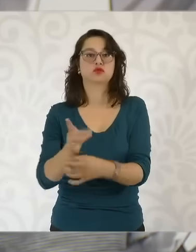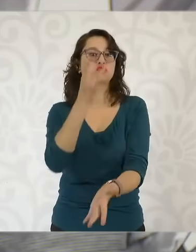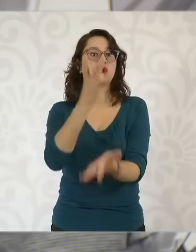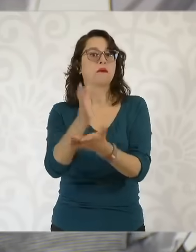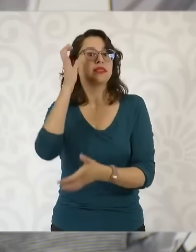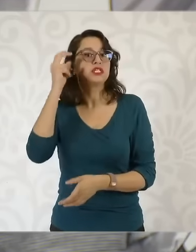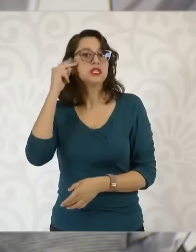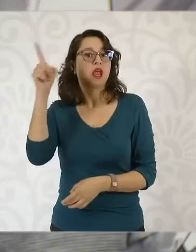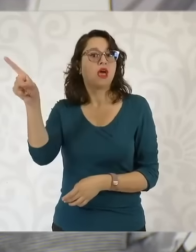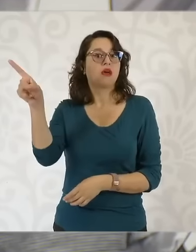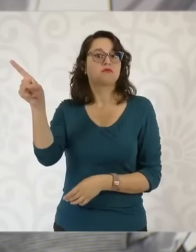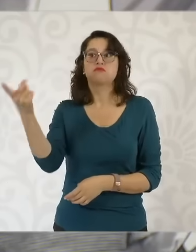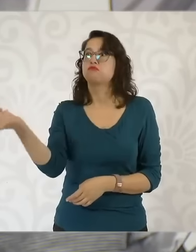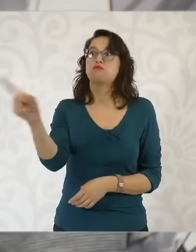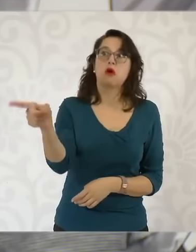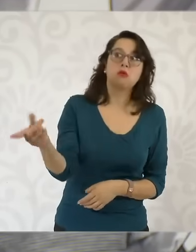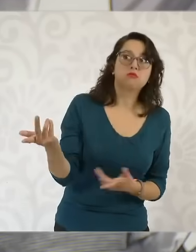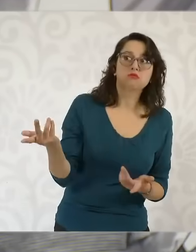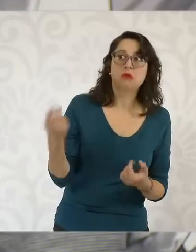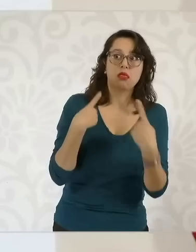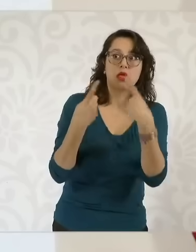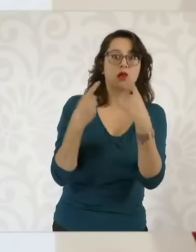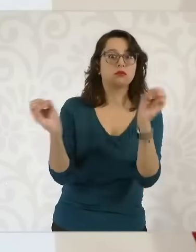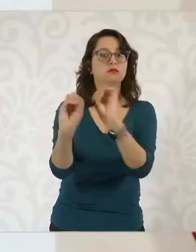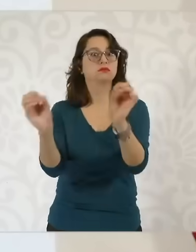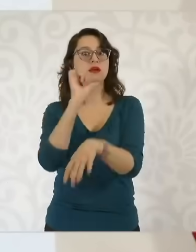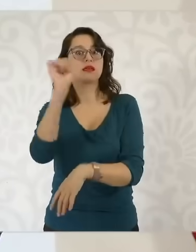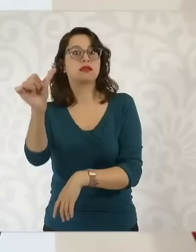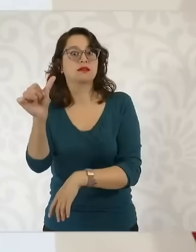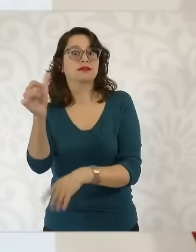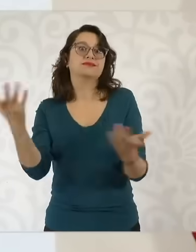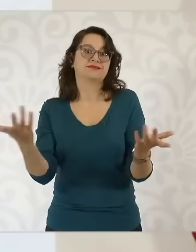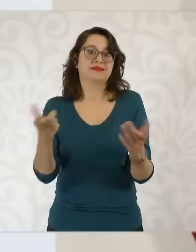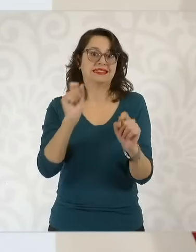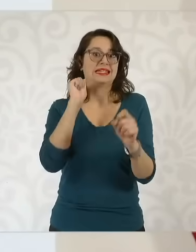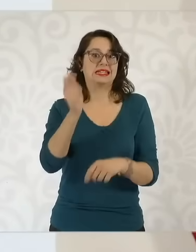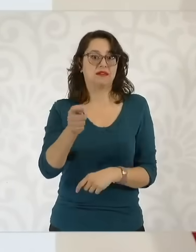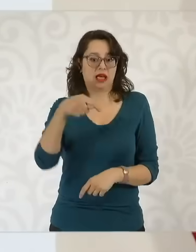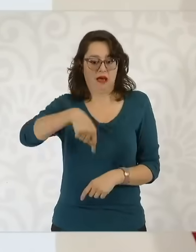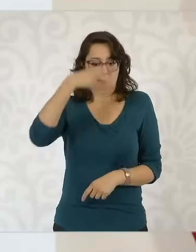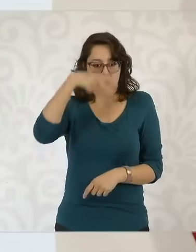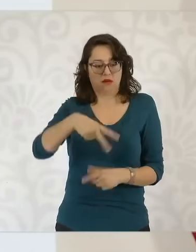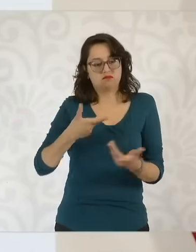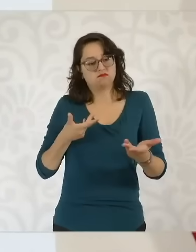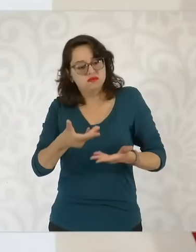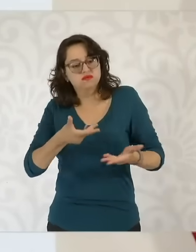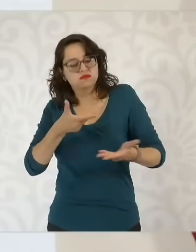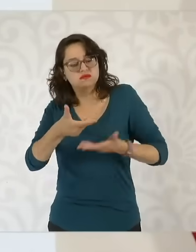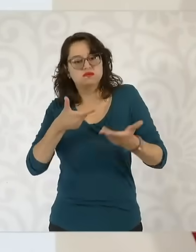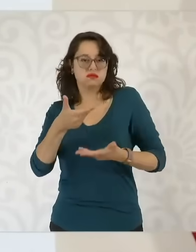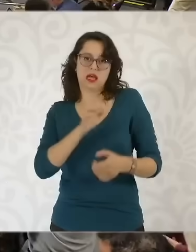Trump. Entonces, subraya un trato muy especial para México. Diría también que la estrategia que